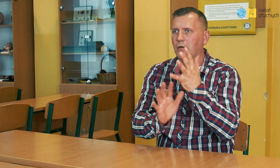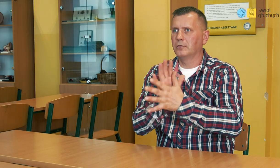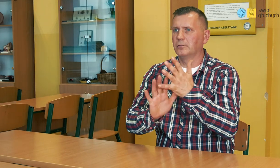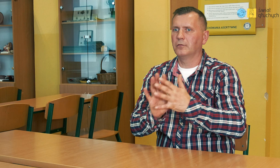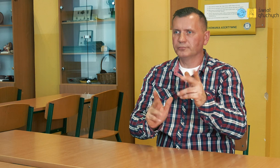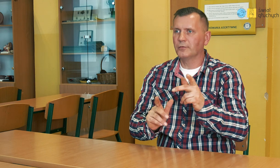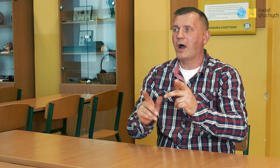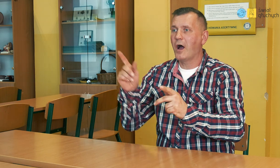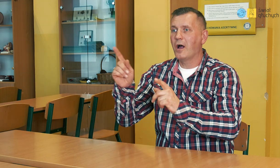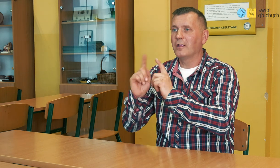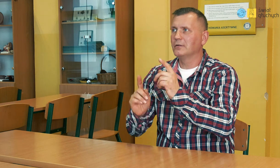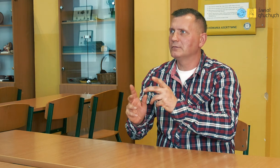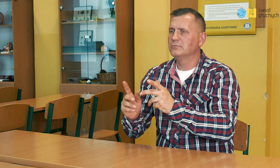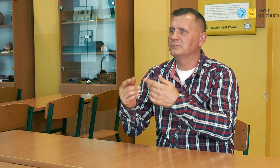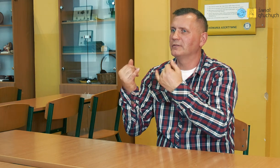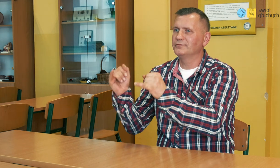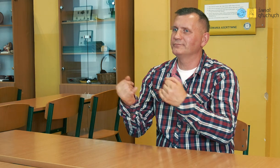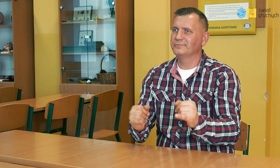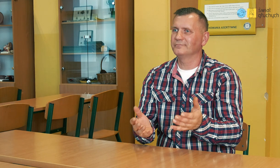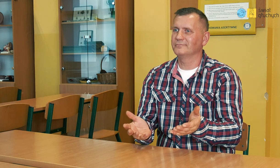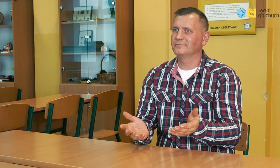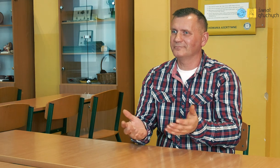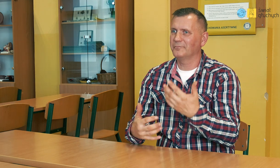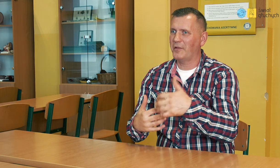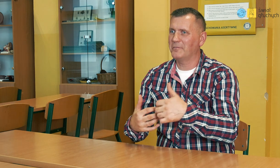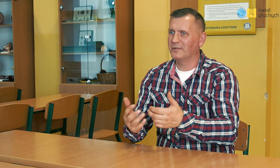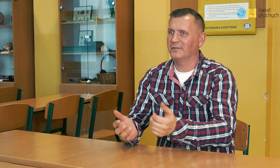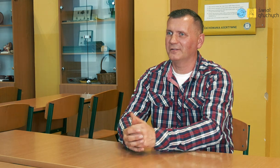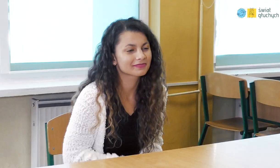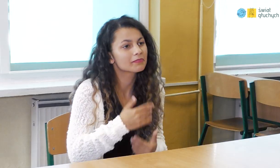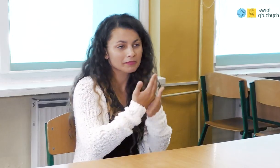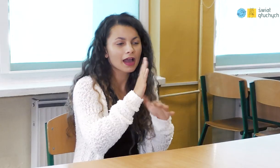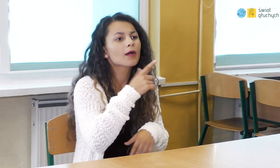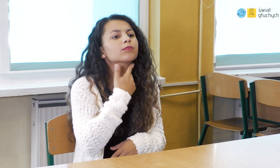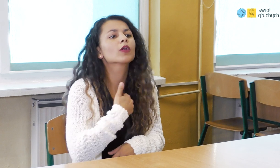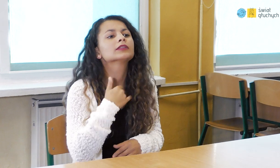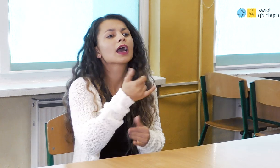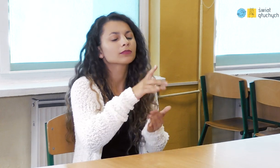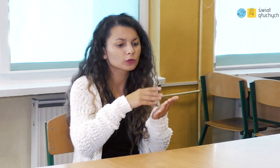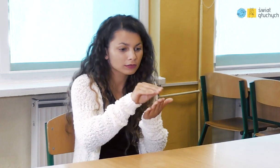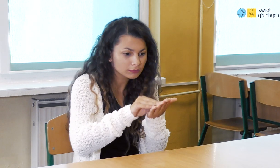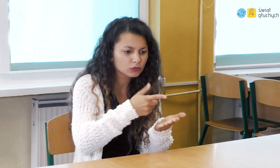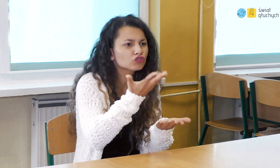Inaczej odbierałem nauczyciela, a inaczej kolegów. Jak pisałeś wypracowania z języka polskiego?